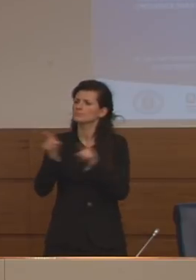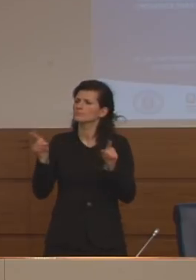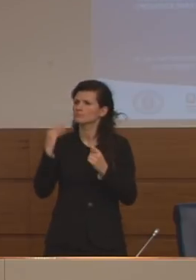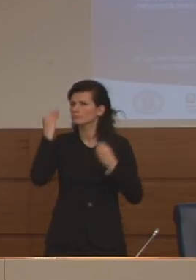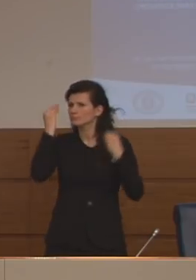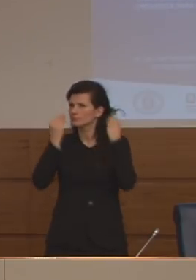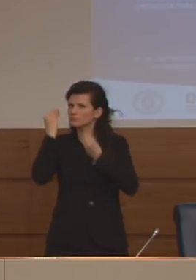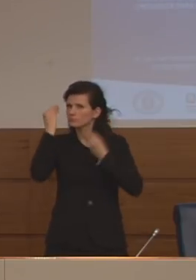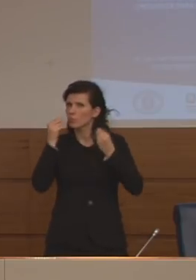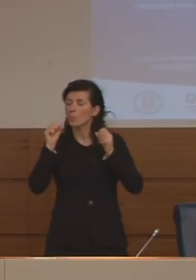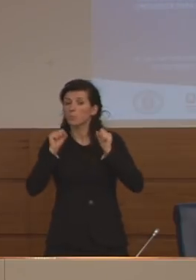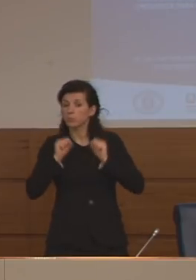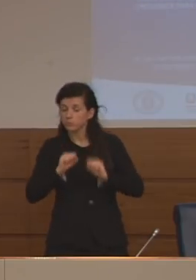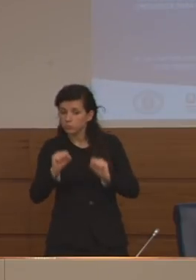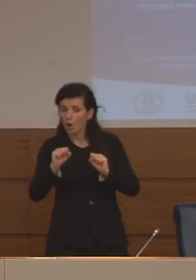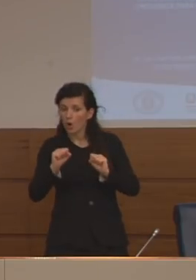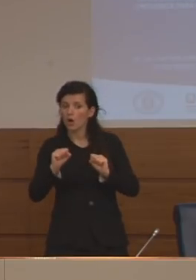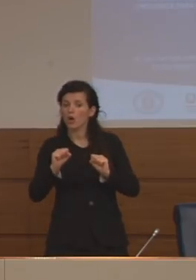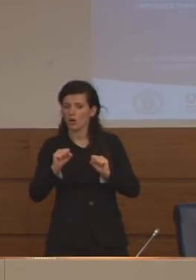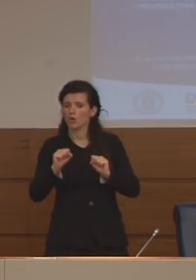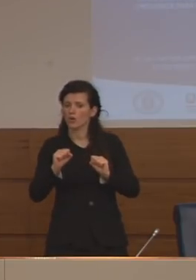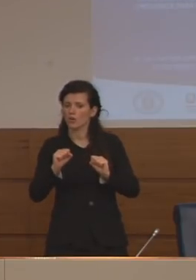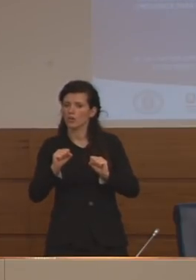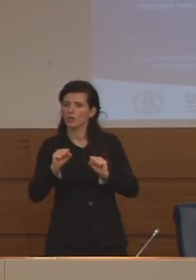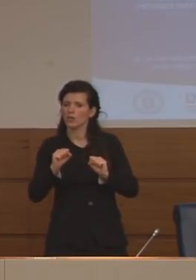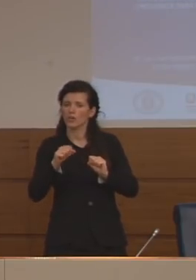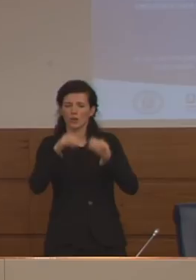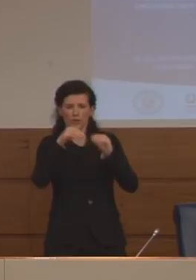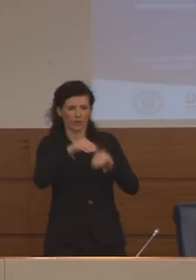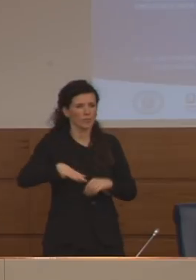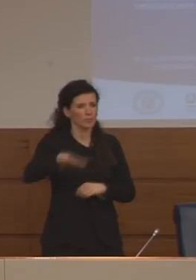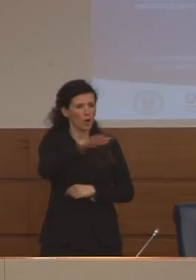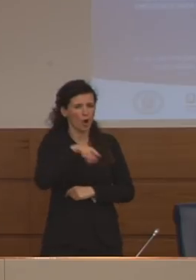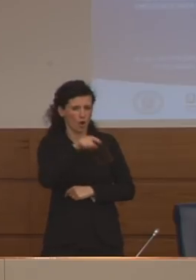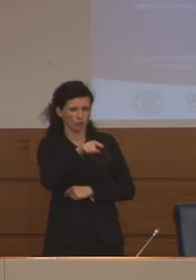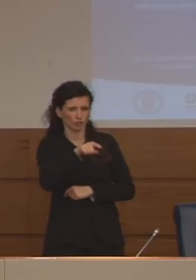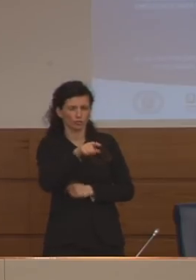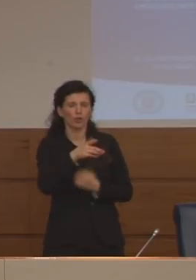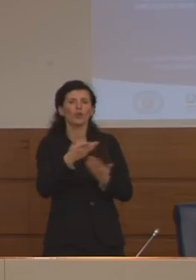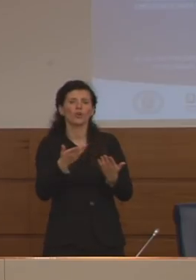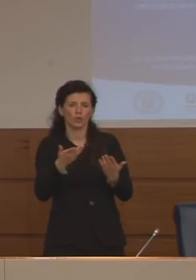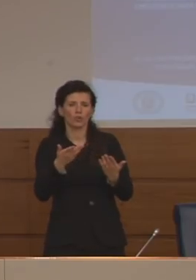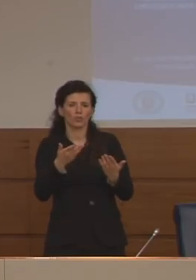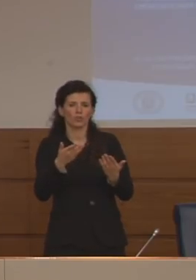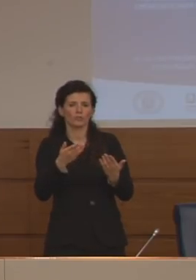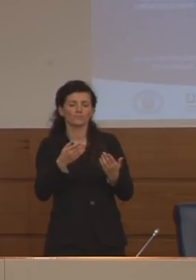eventualmente, la distribuzione in quei territori dove ci saranno delle ordinanze